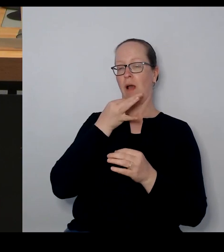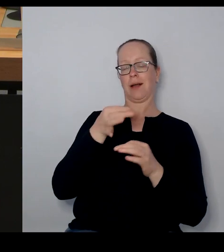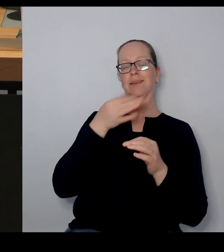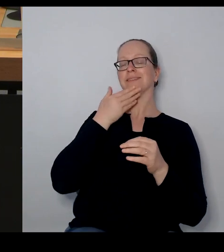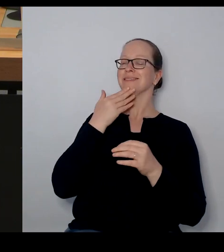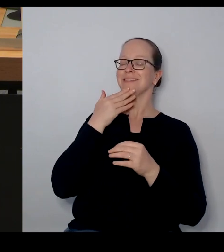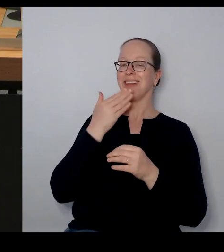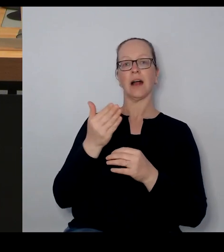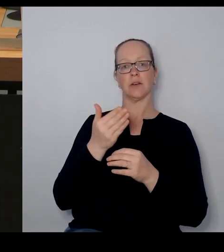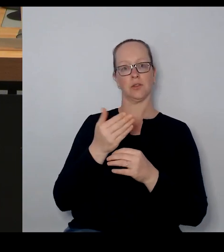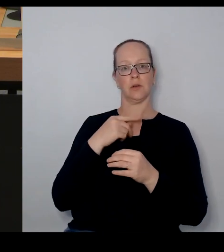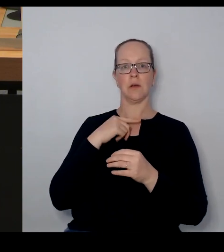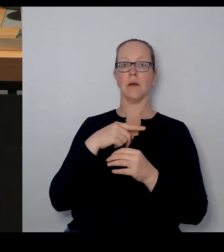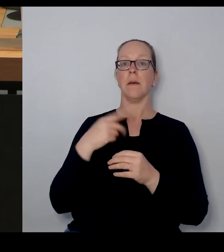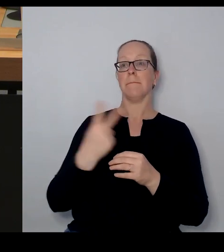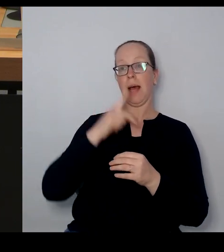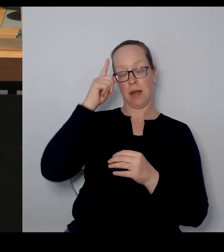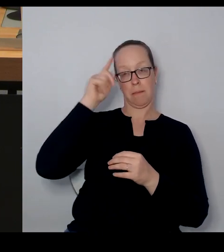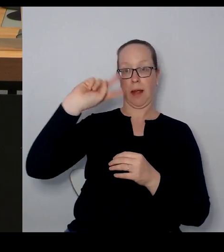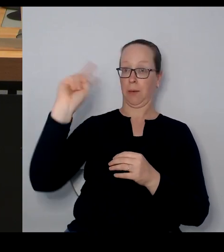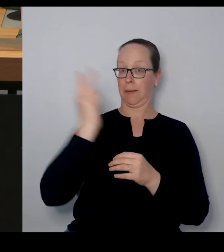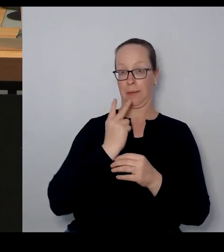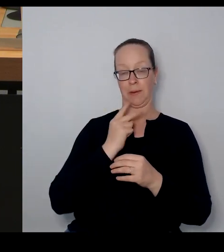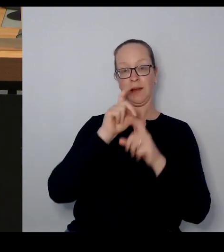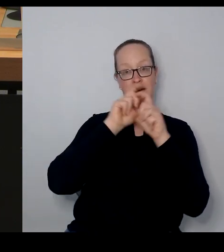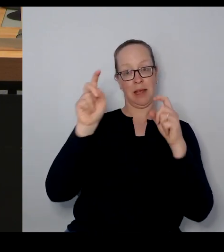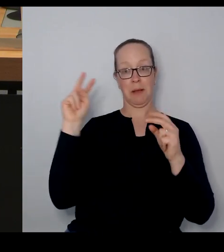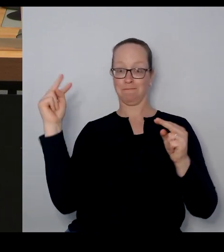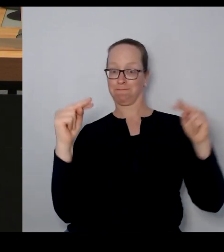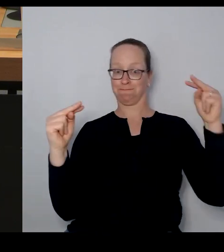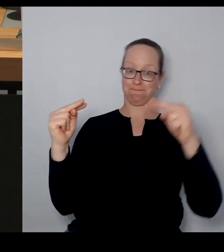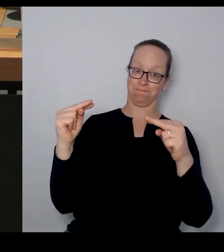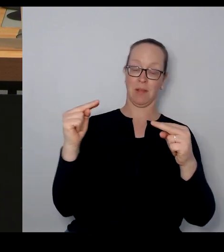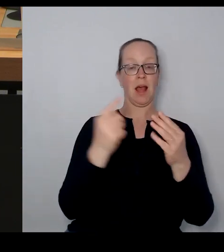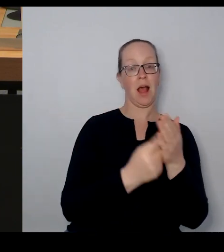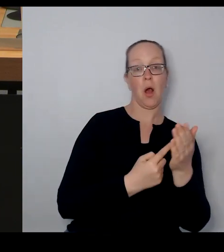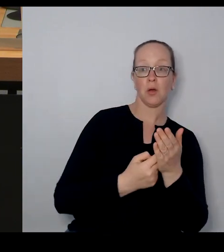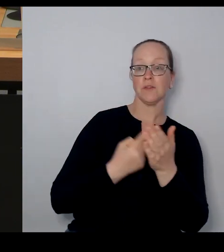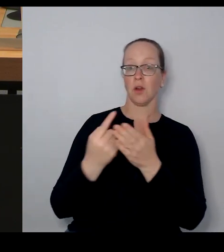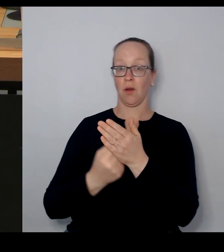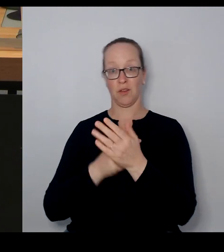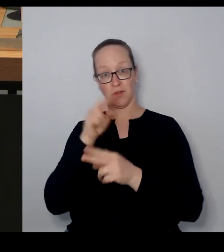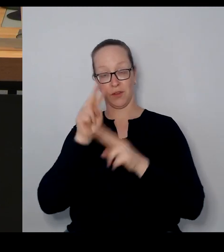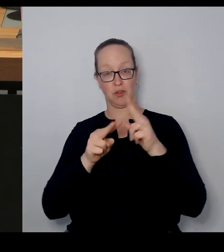Herausforderung haben. Wir haben der äußeren Stadt eine ganz andere Herausforderung. Wie in der inneren Stadt ist überhaupt gar keine Frage.